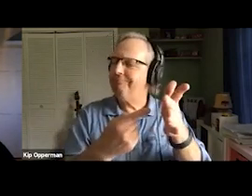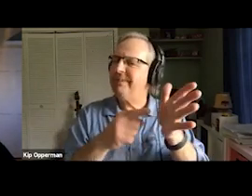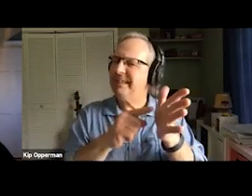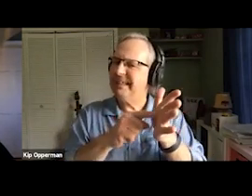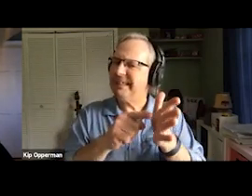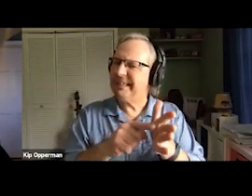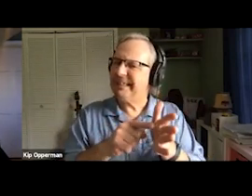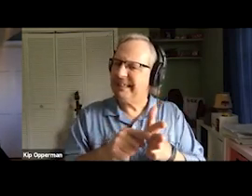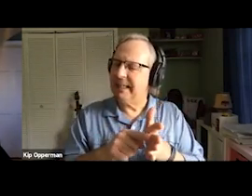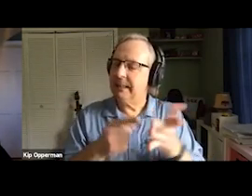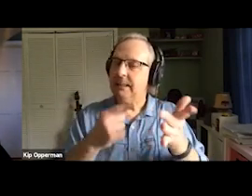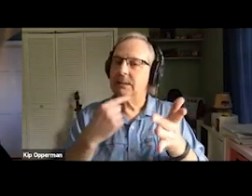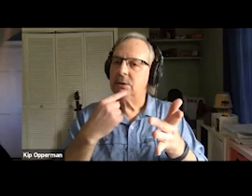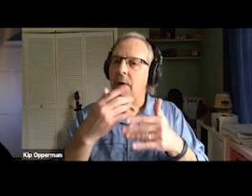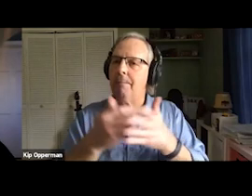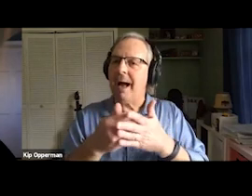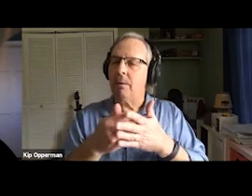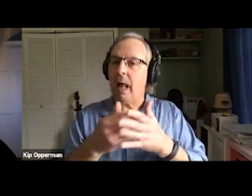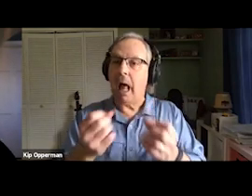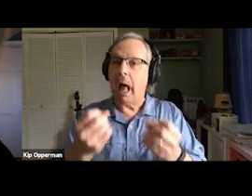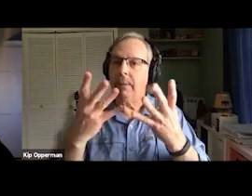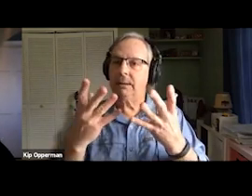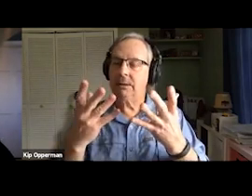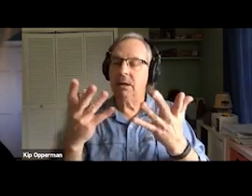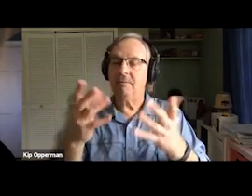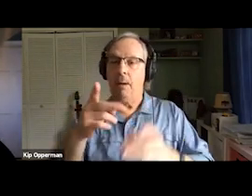hablan sobre la prevalencia de los síntomas del TEPT,